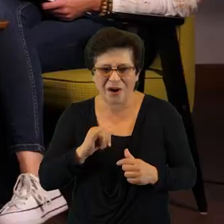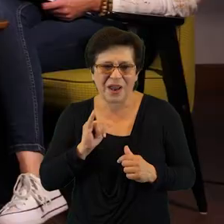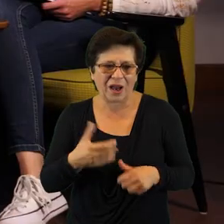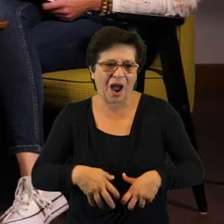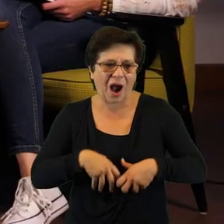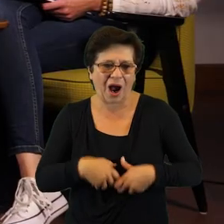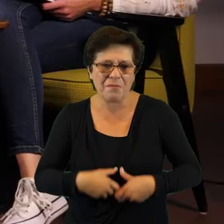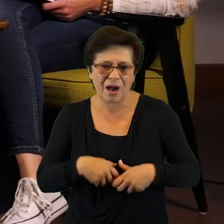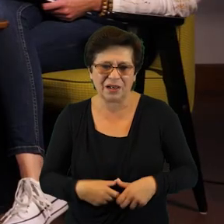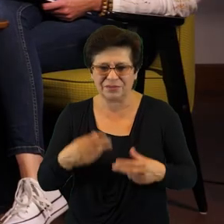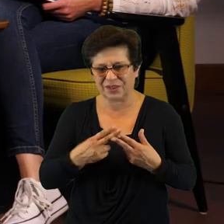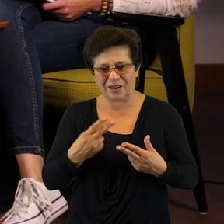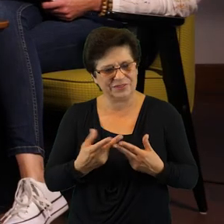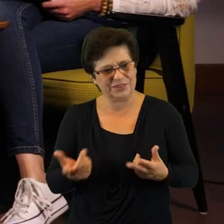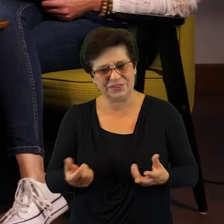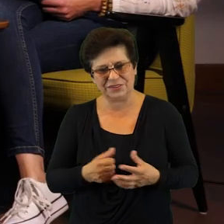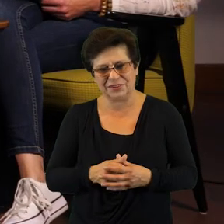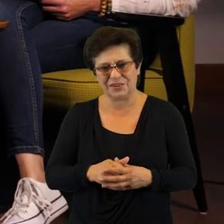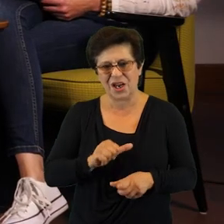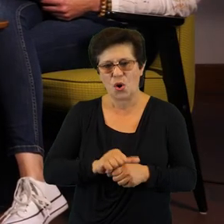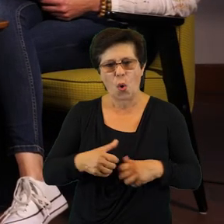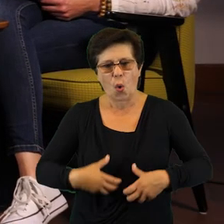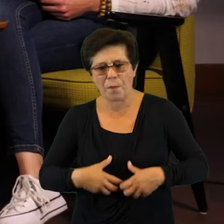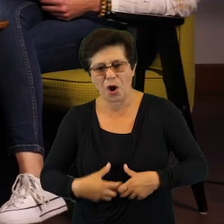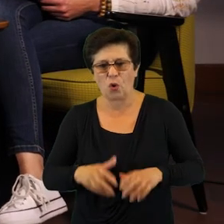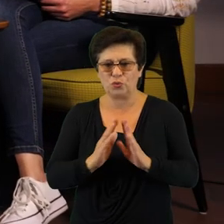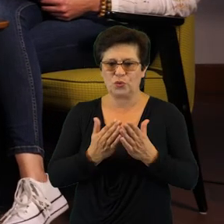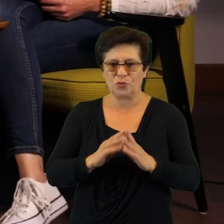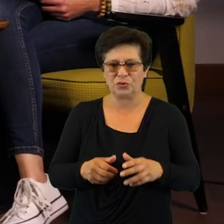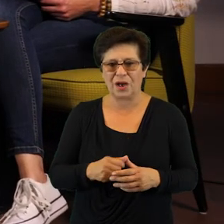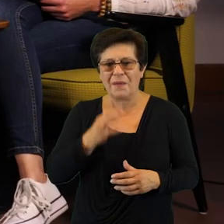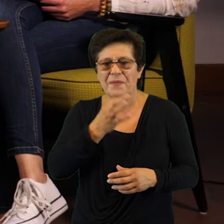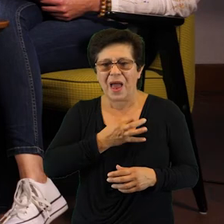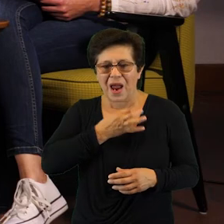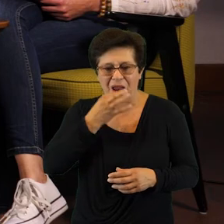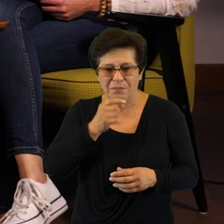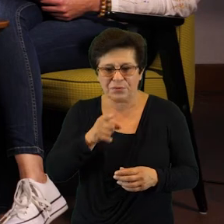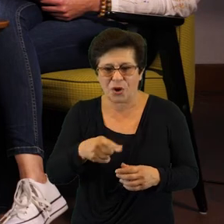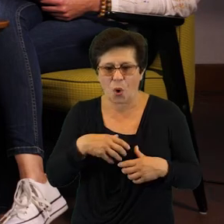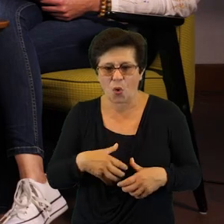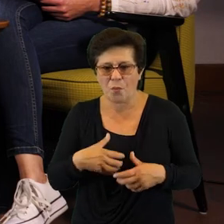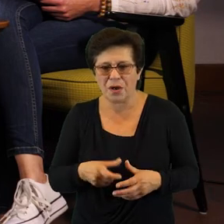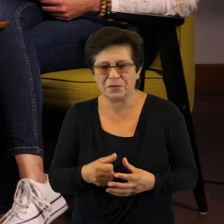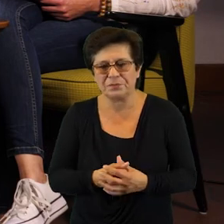Jeden z takich najlepszych numerów z tego tomu to jest ten, nie wiem, czy państwo kojarzą,